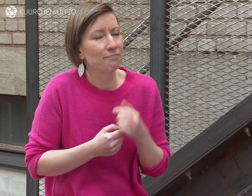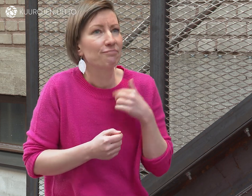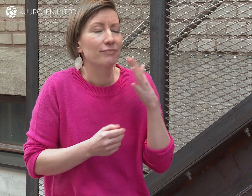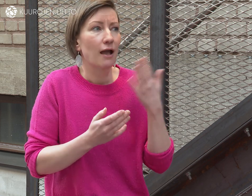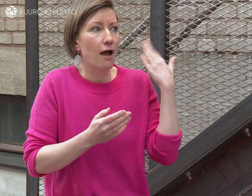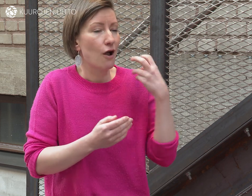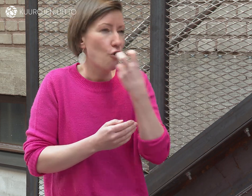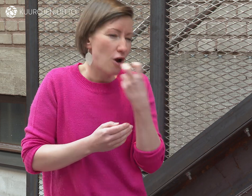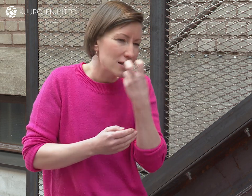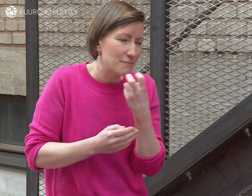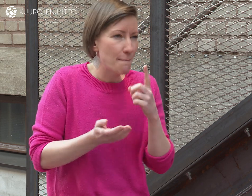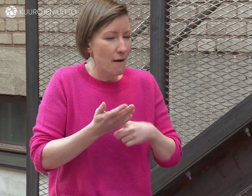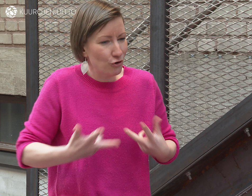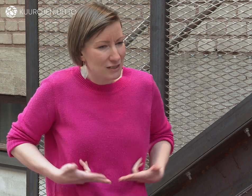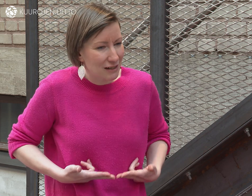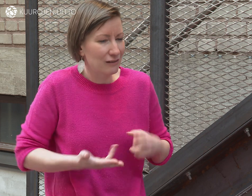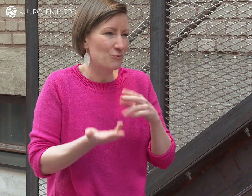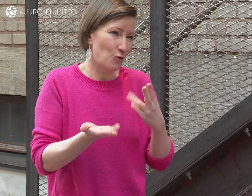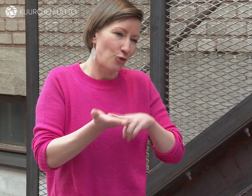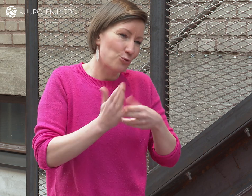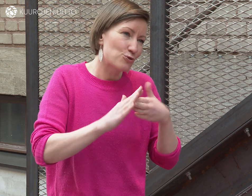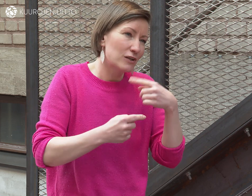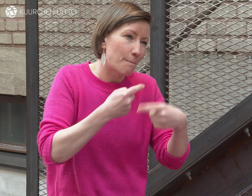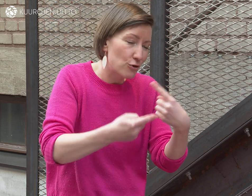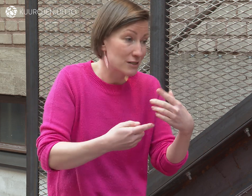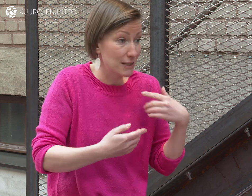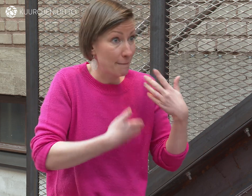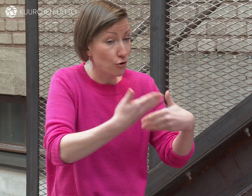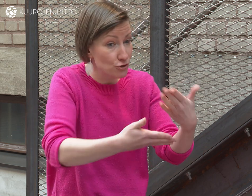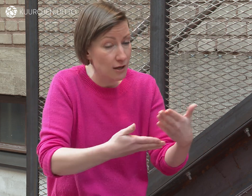Aikoinaan oli oralismi ja pakkosterilisaatiot, nyt on käynnissä siihen liittyvä totuus- ja sovintoprosessikin.